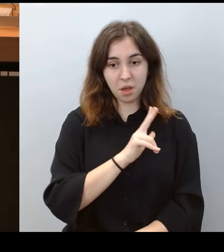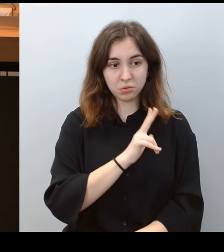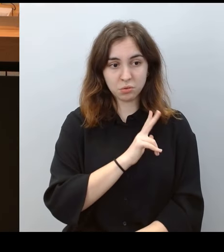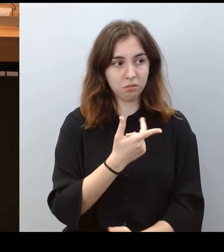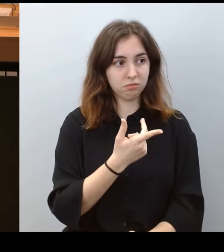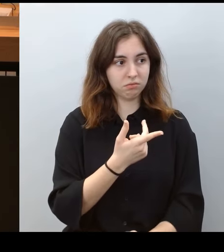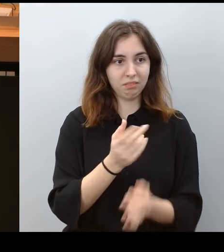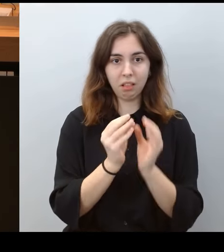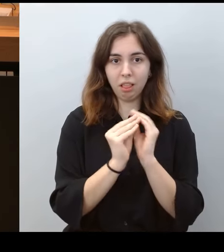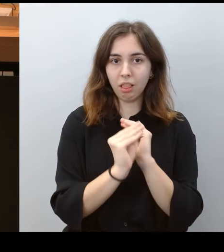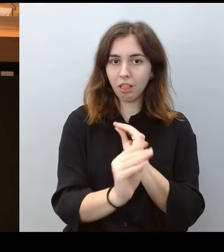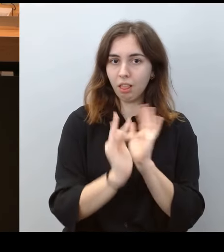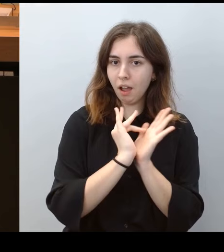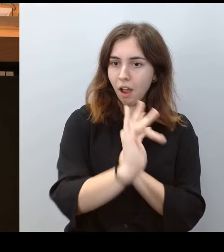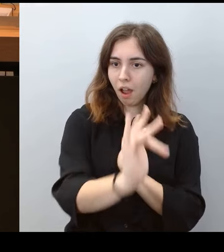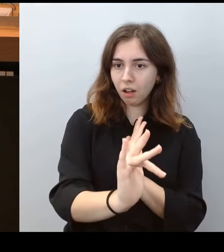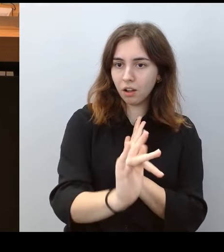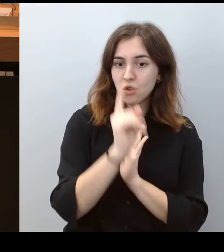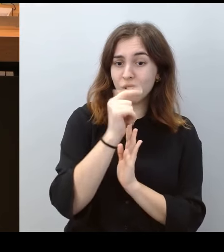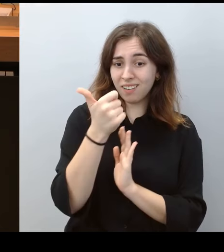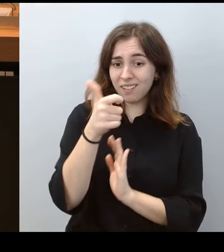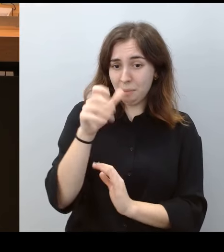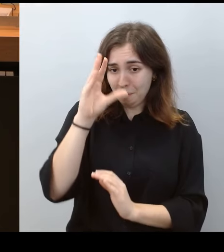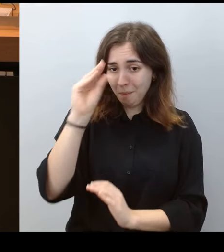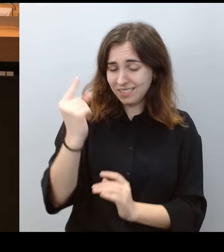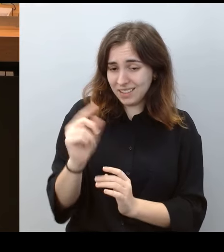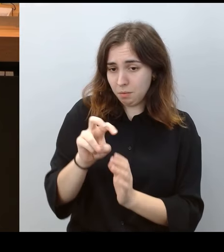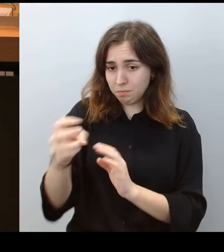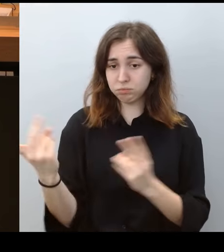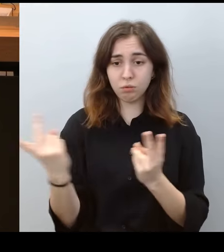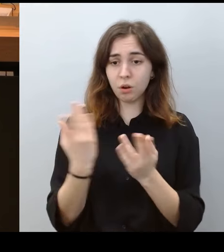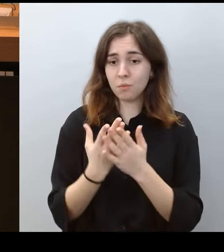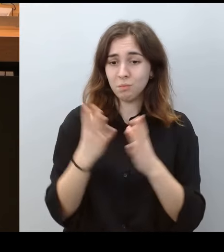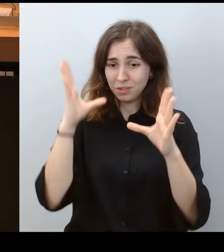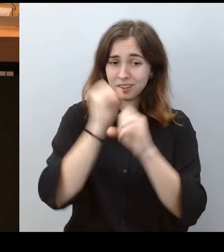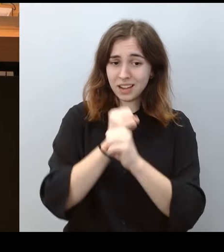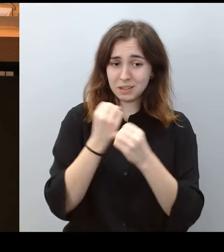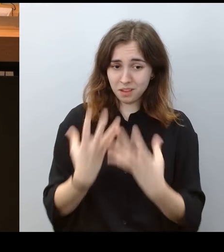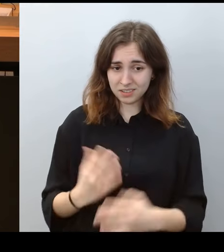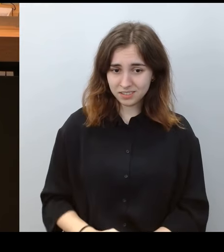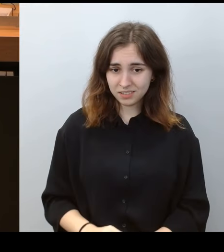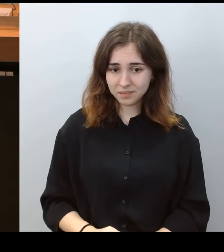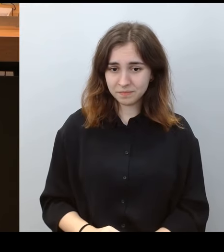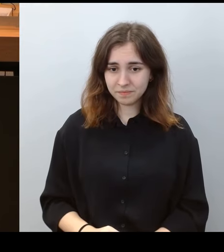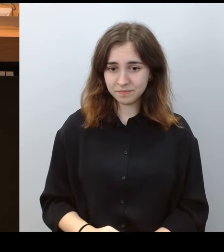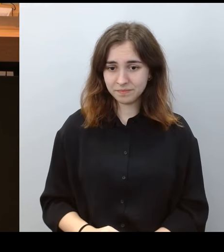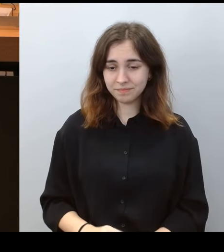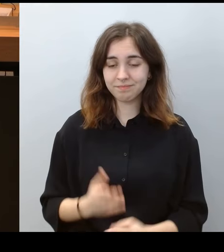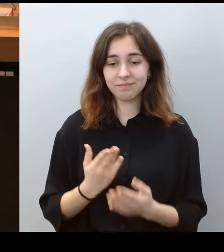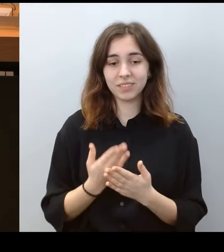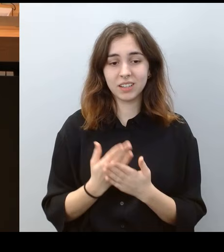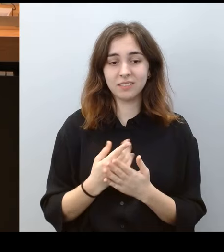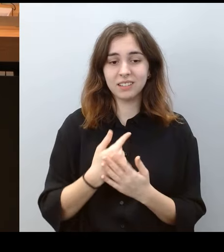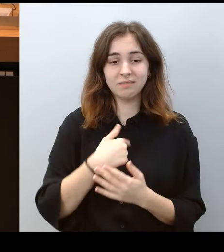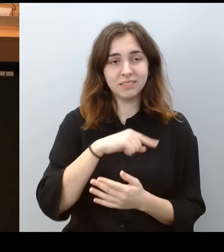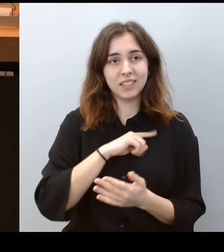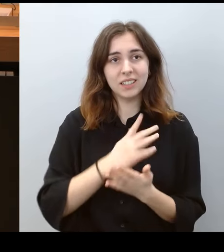wären oder es nachts passiert wäre. Und auch bleibt von diesem Tag bei mir eine tiefe Dankbarkeit für das gemeinschaftliche Handeln